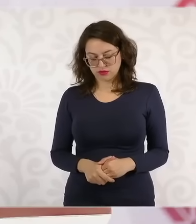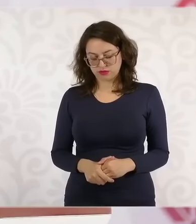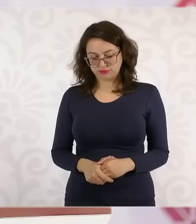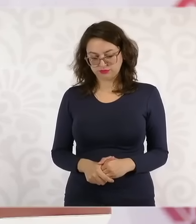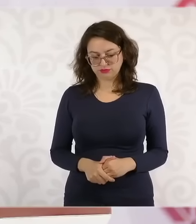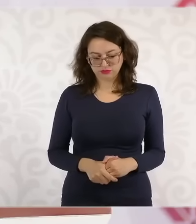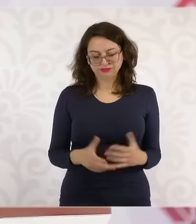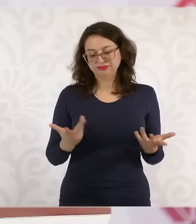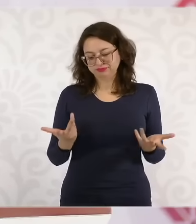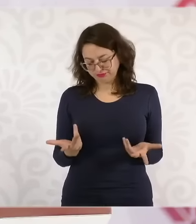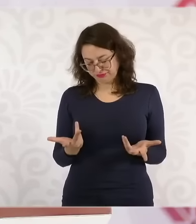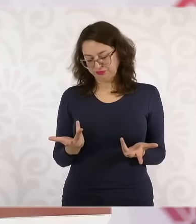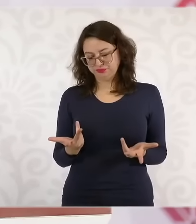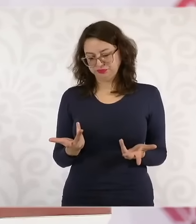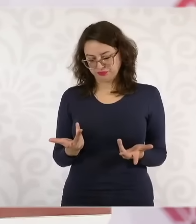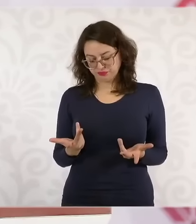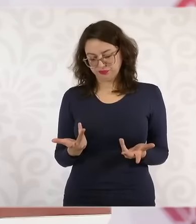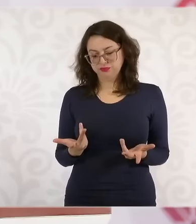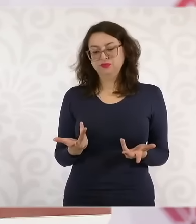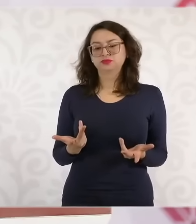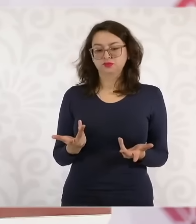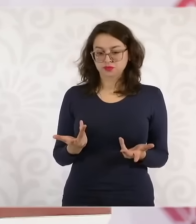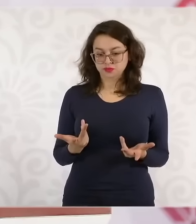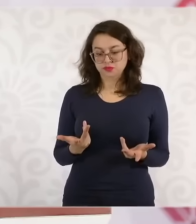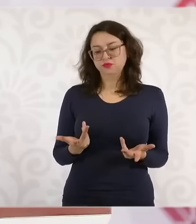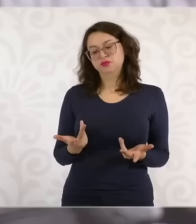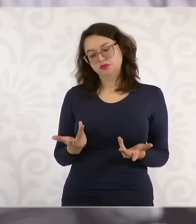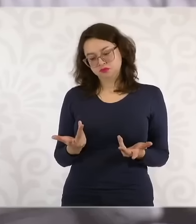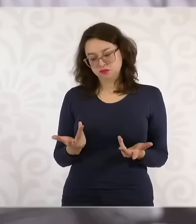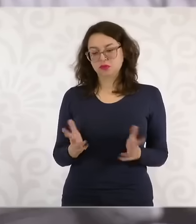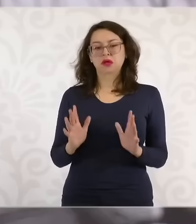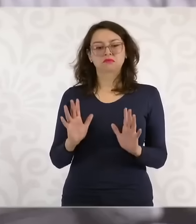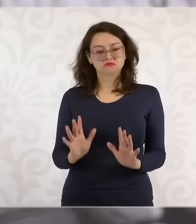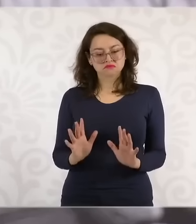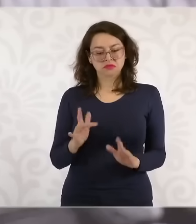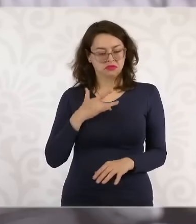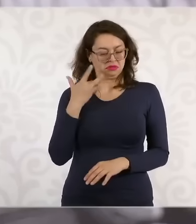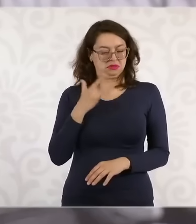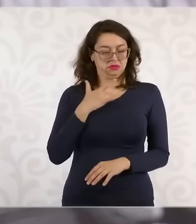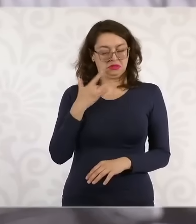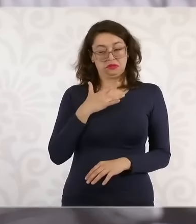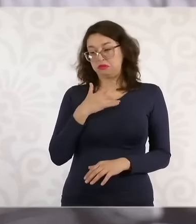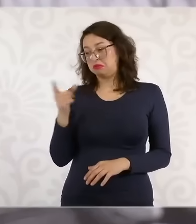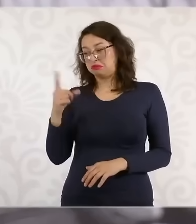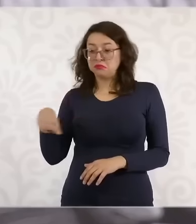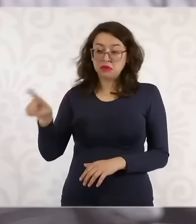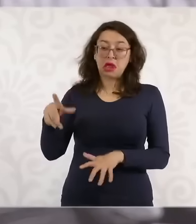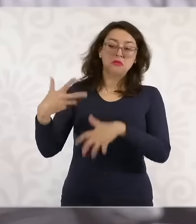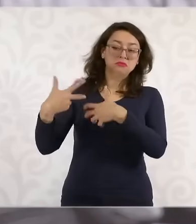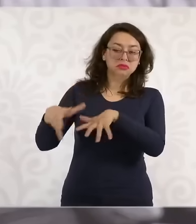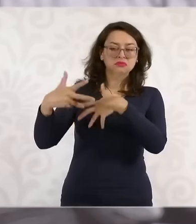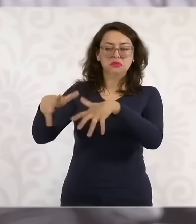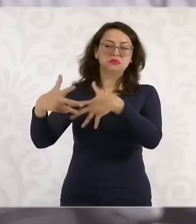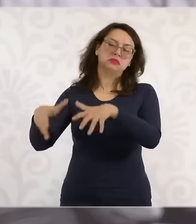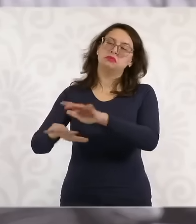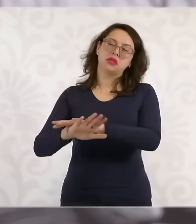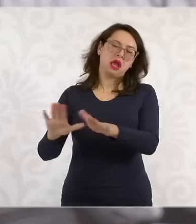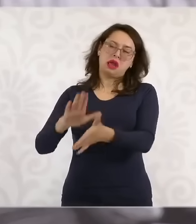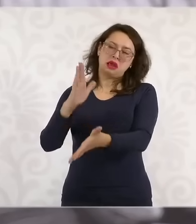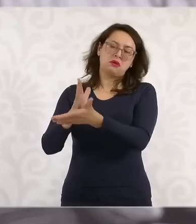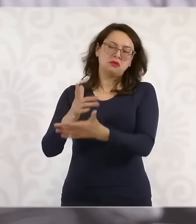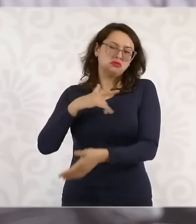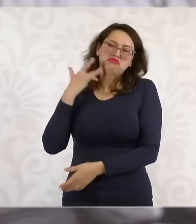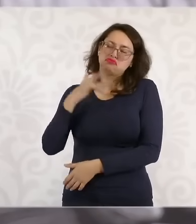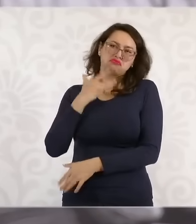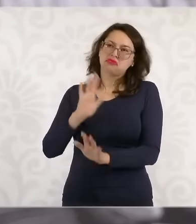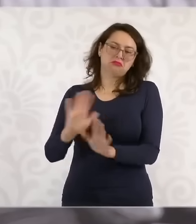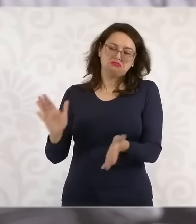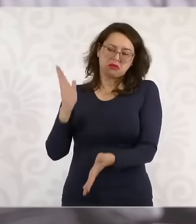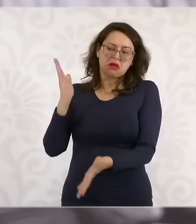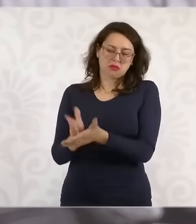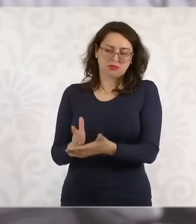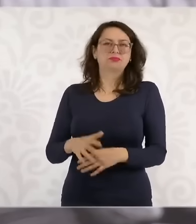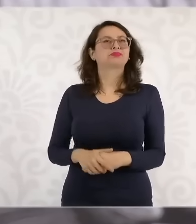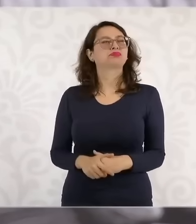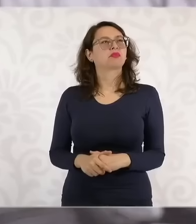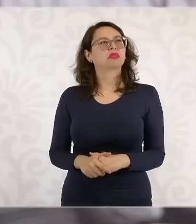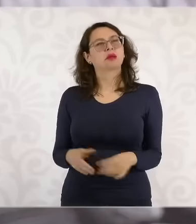eh esta serie de eh manifestaciones que se dieron eh por la ley de aguas. En la mayoría de los casos